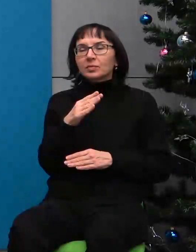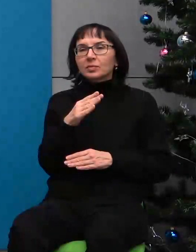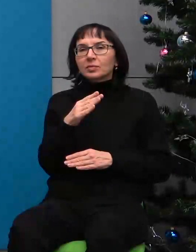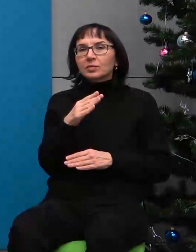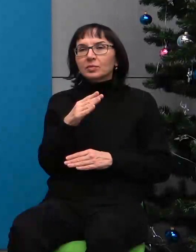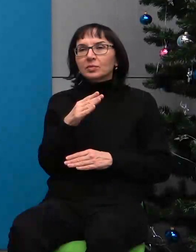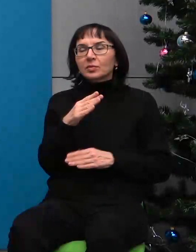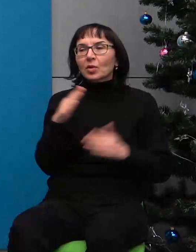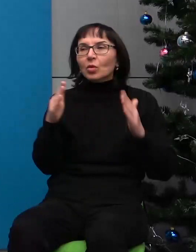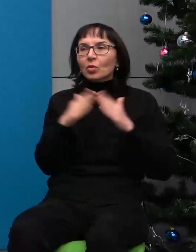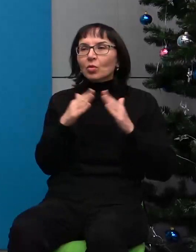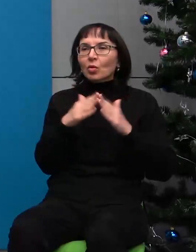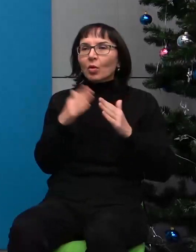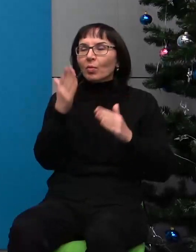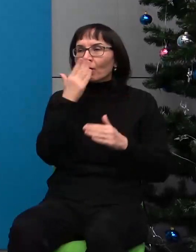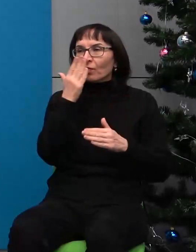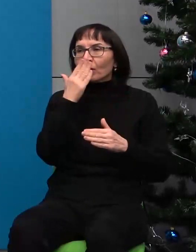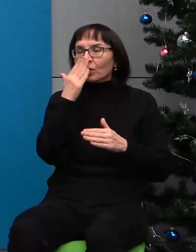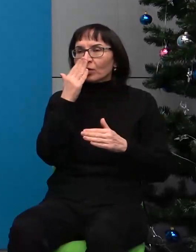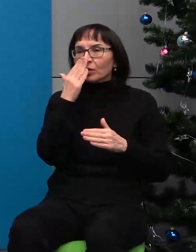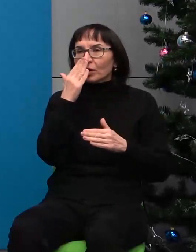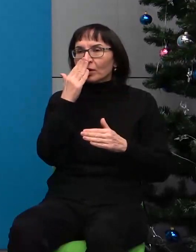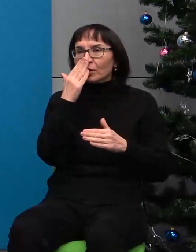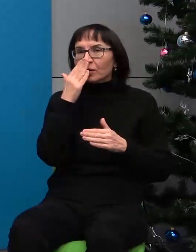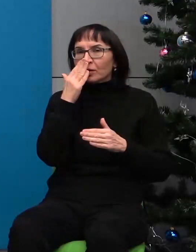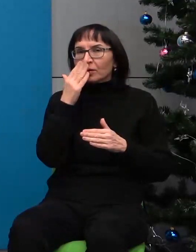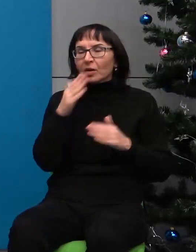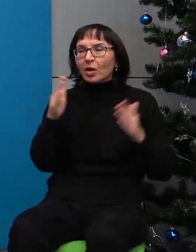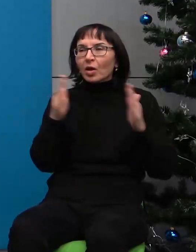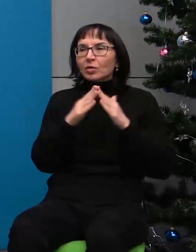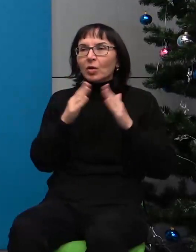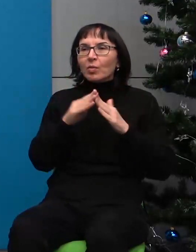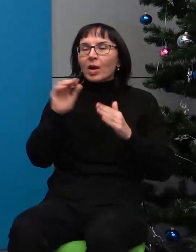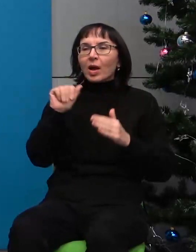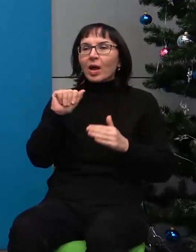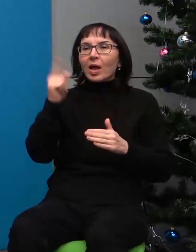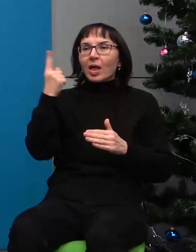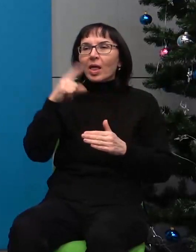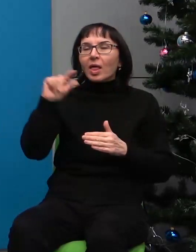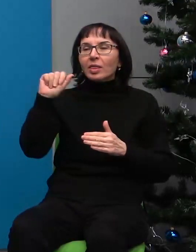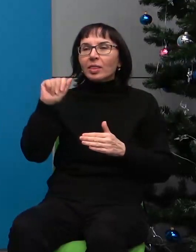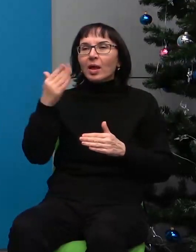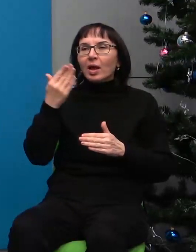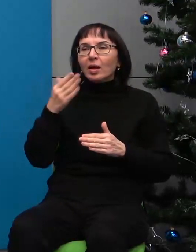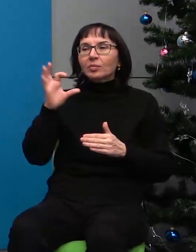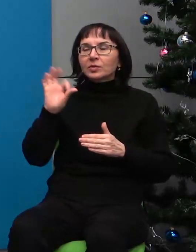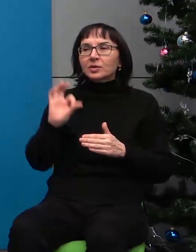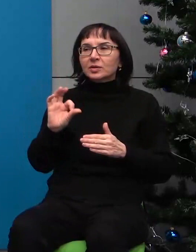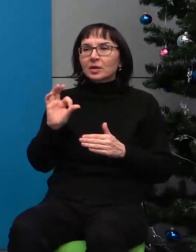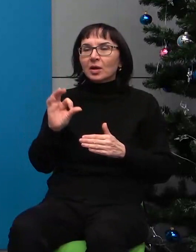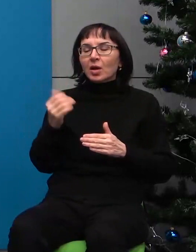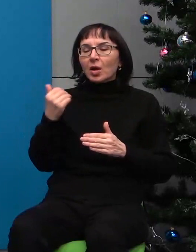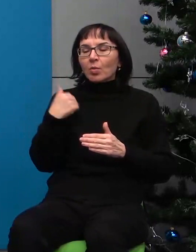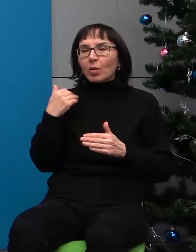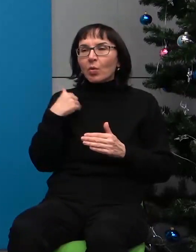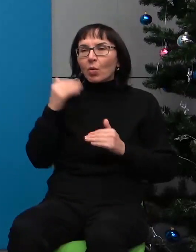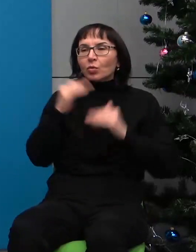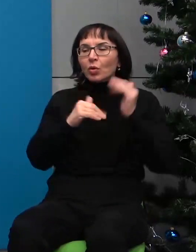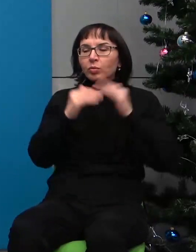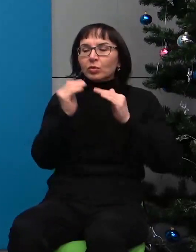Ten dom to w ogóle wygląda jak willa Adamsów. Taki niby miał być willa, ale dobudowali kolejne piętro, potem kolejne piętro.